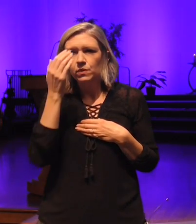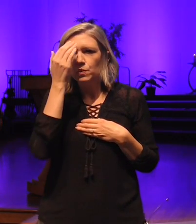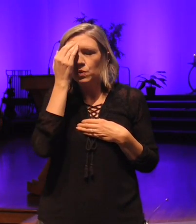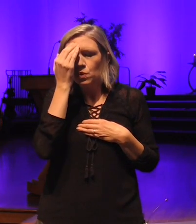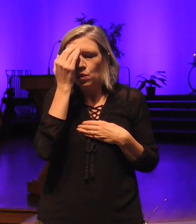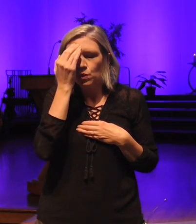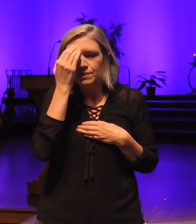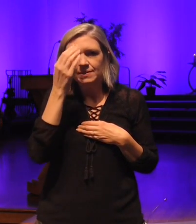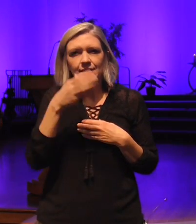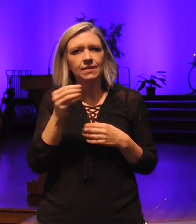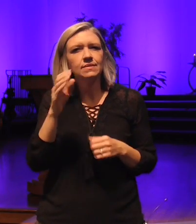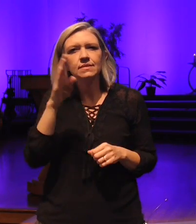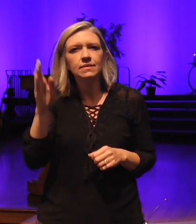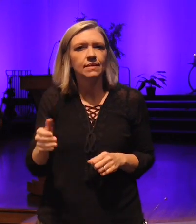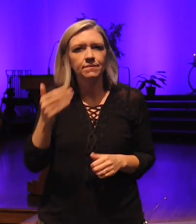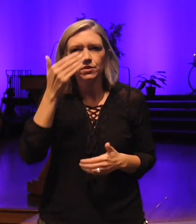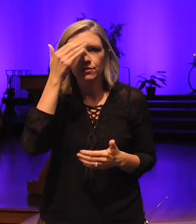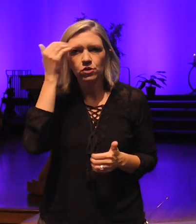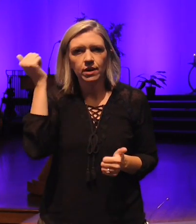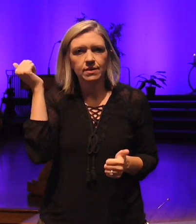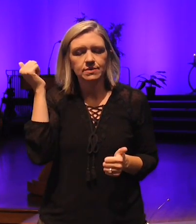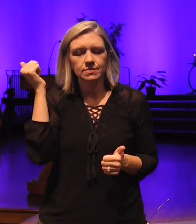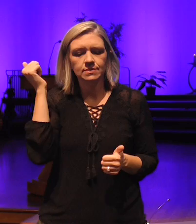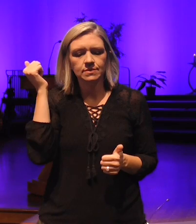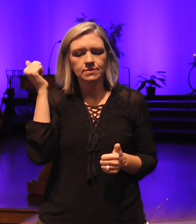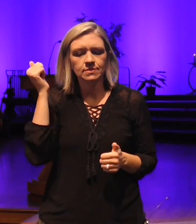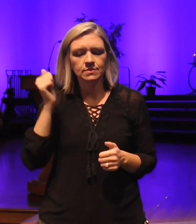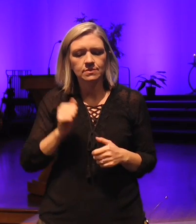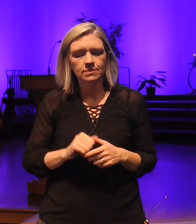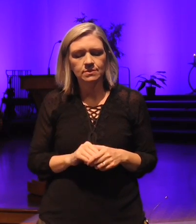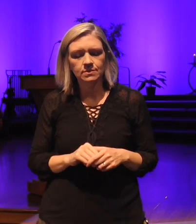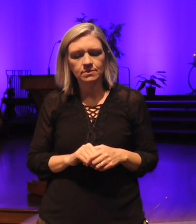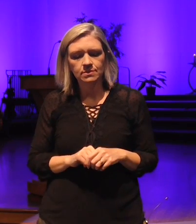olvida